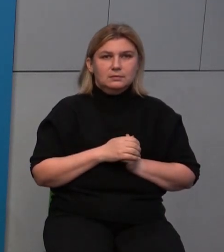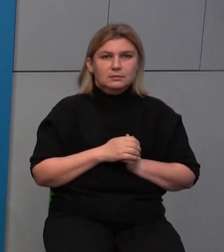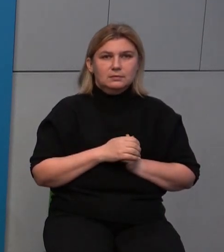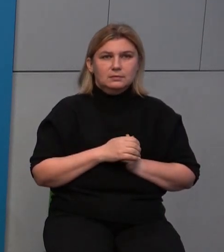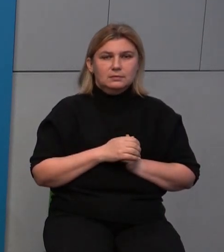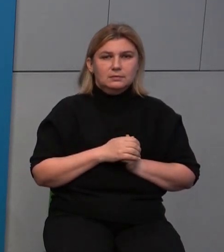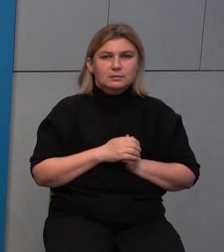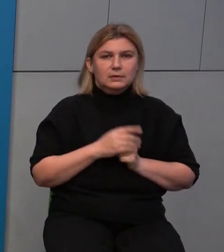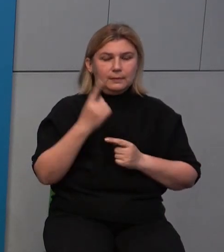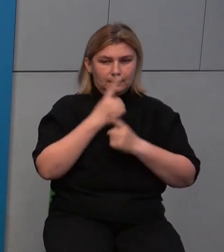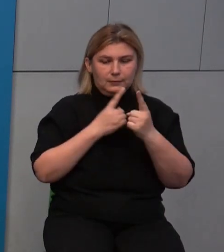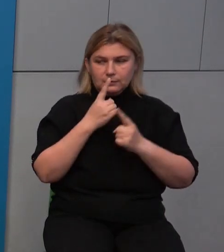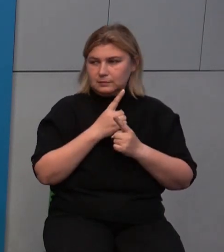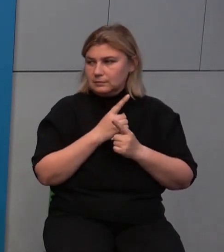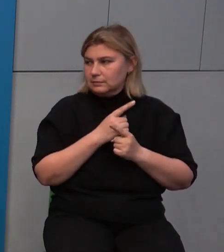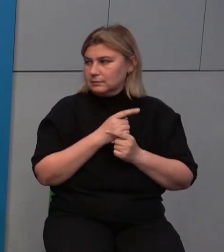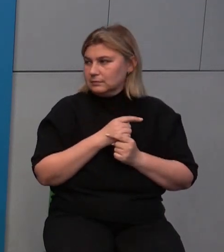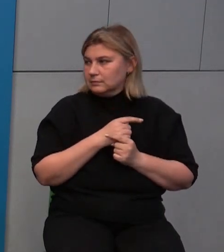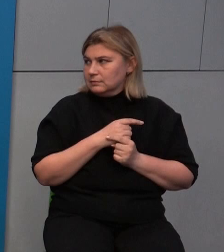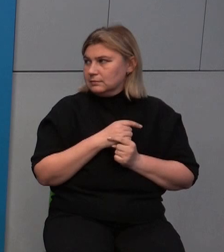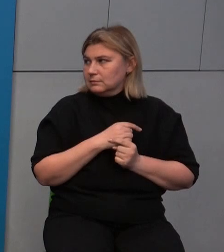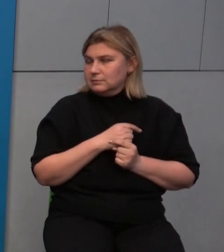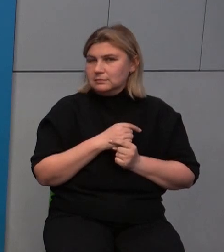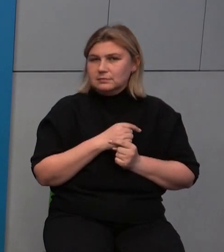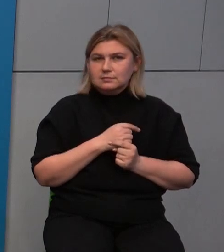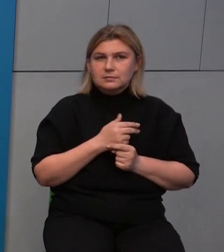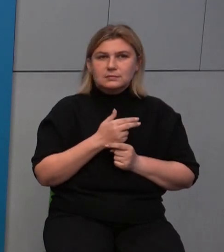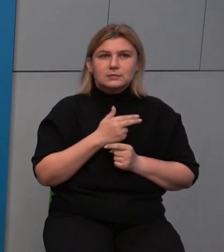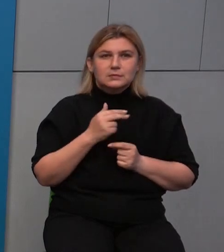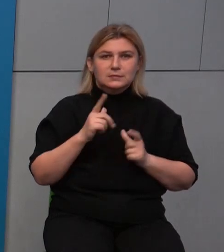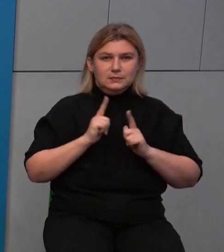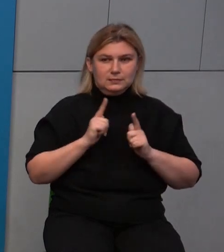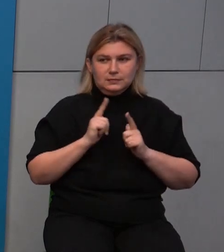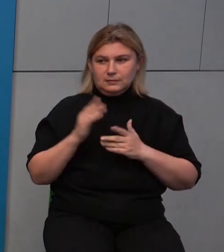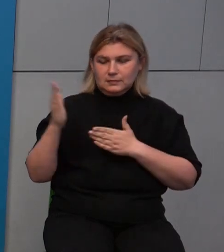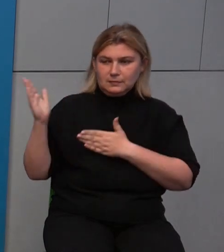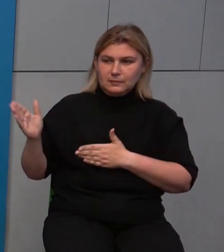Dobrze, myślę, że damy odpocząć już autorce,